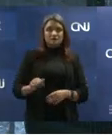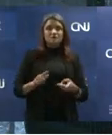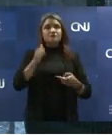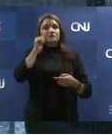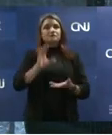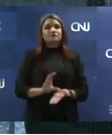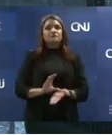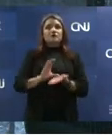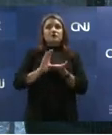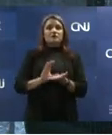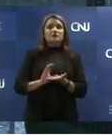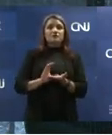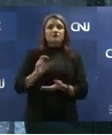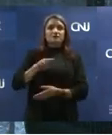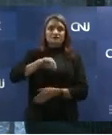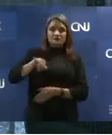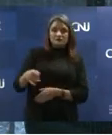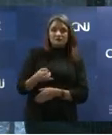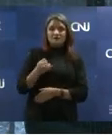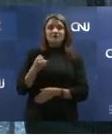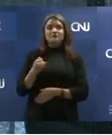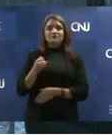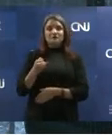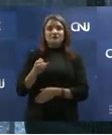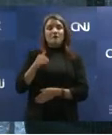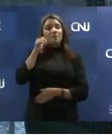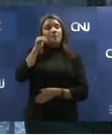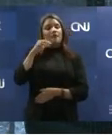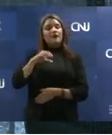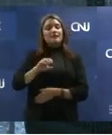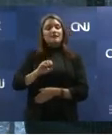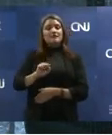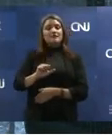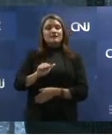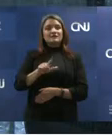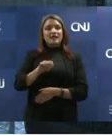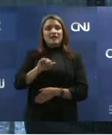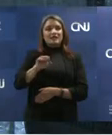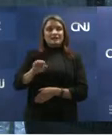Da conselheira Jane Granzoto e da